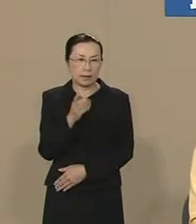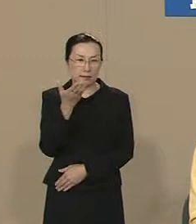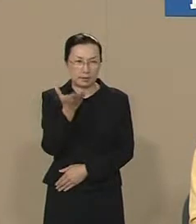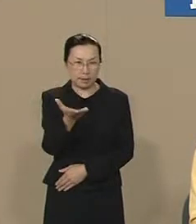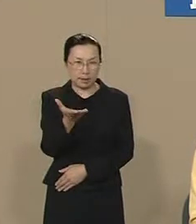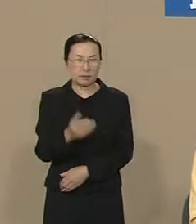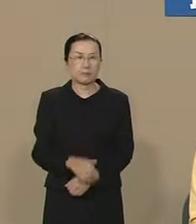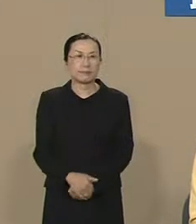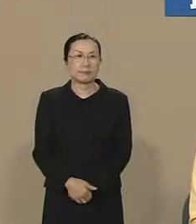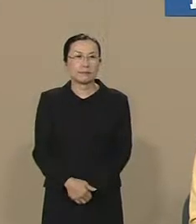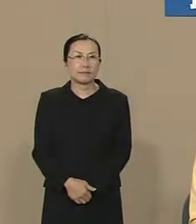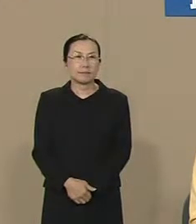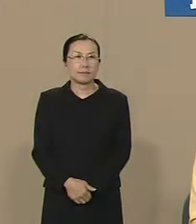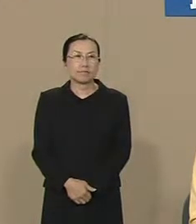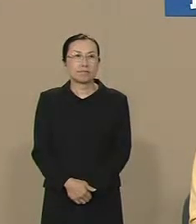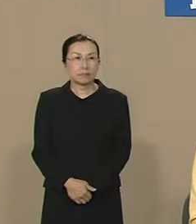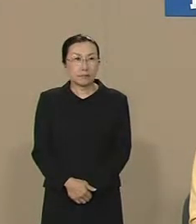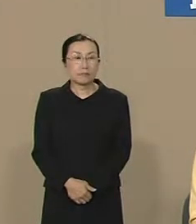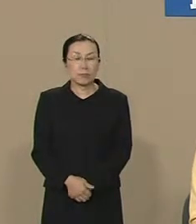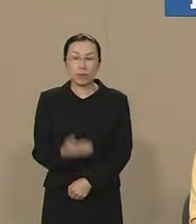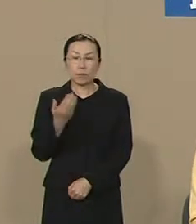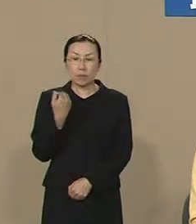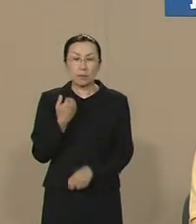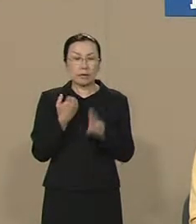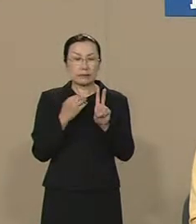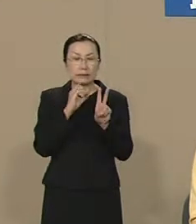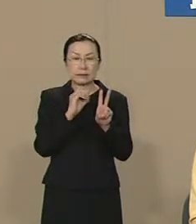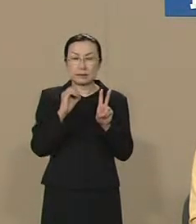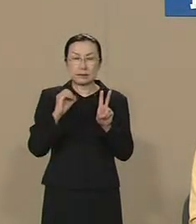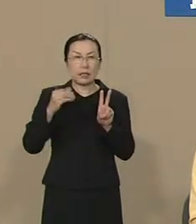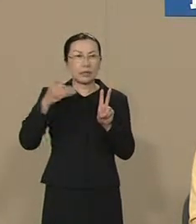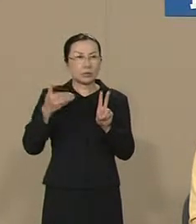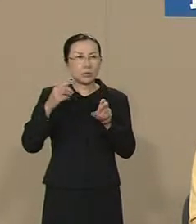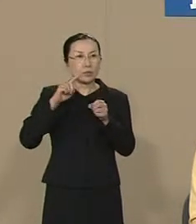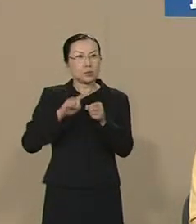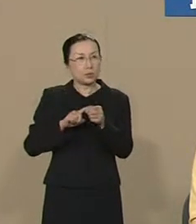民主党は２００９年の総選挙で 政権交代を実現して､